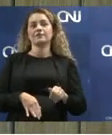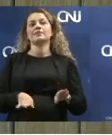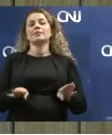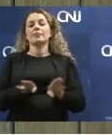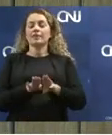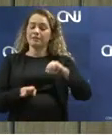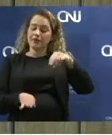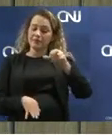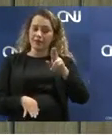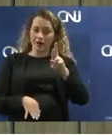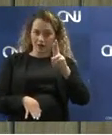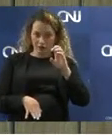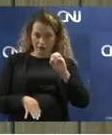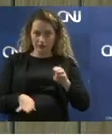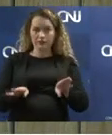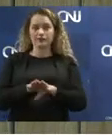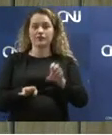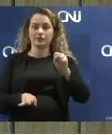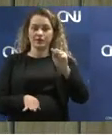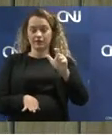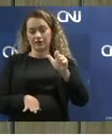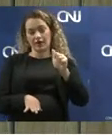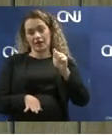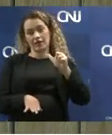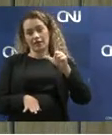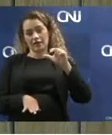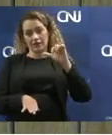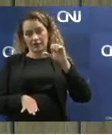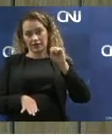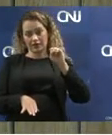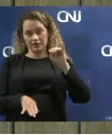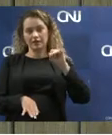Jane Granzoto, Richard Pae Kim, Márcio Luiz Freitas,